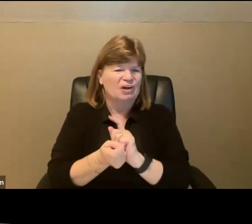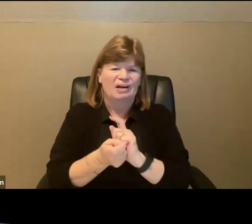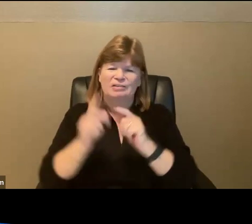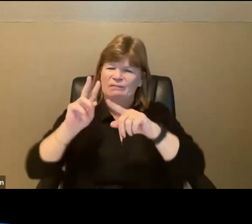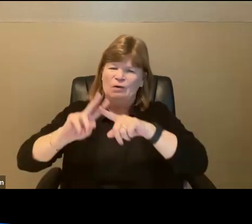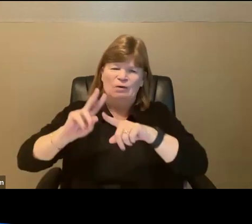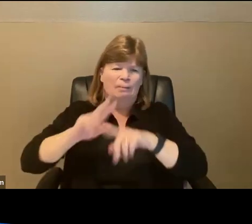hablando de atención médica.